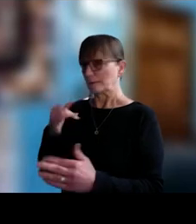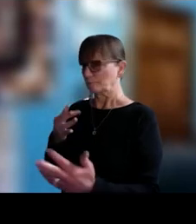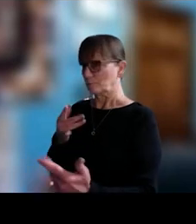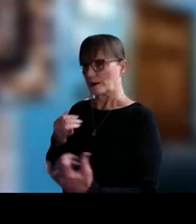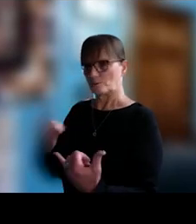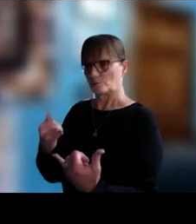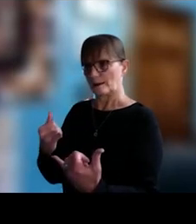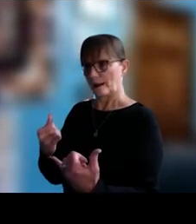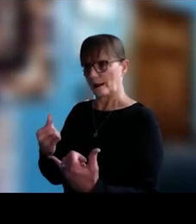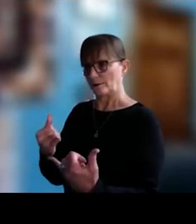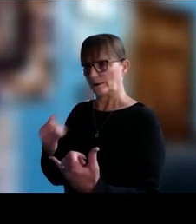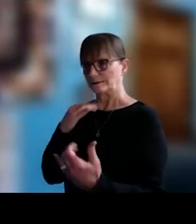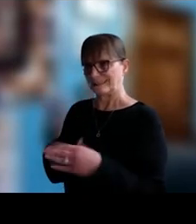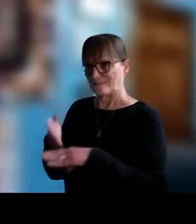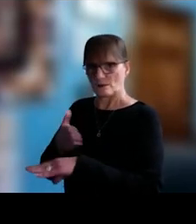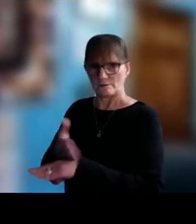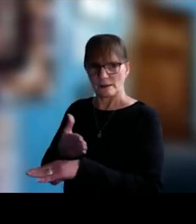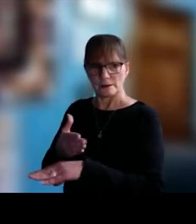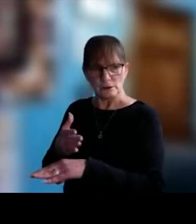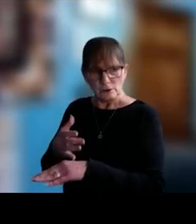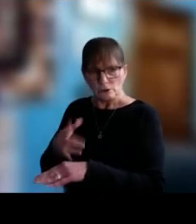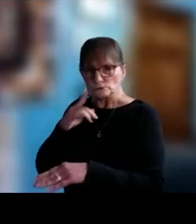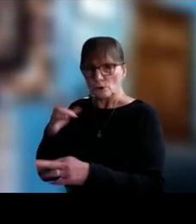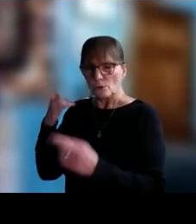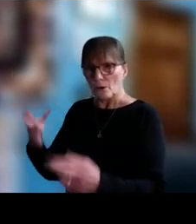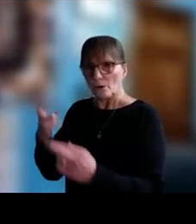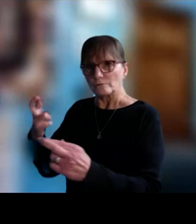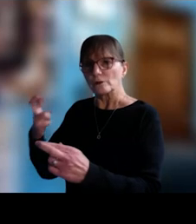Está en remodelación, así que con suerte debería mudarme la semana que viene.